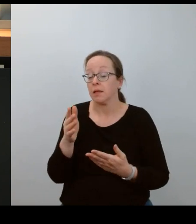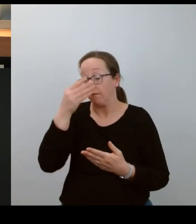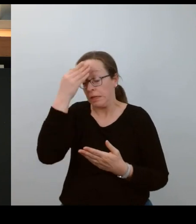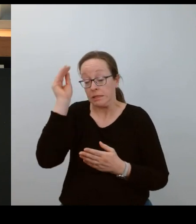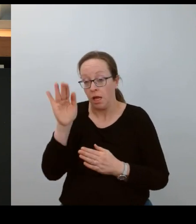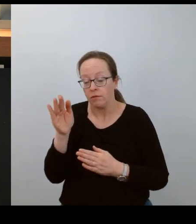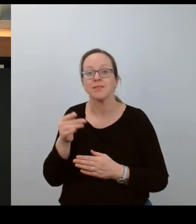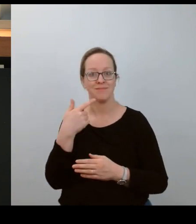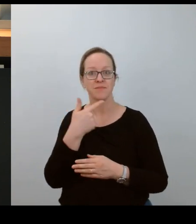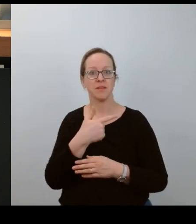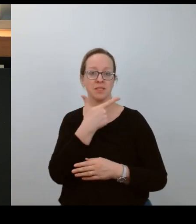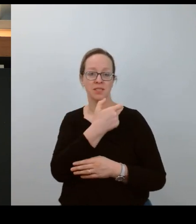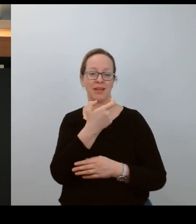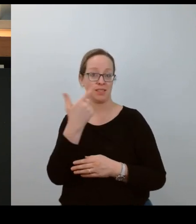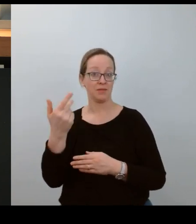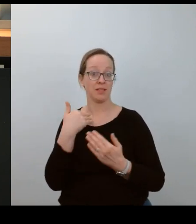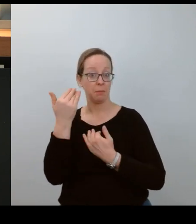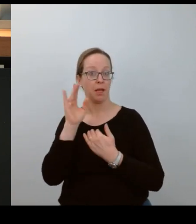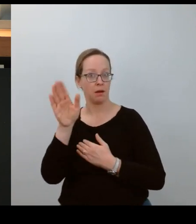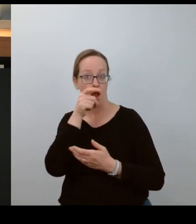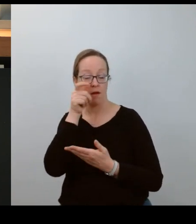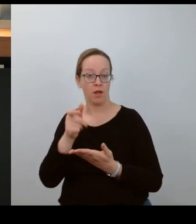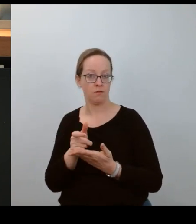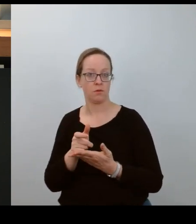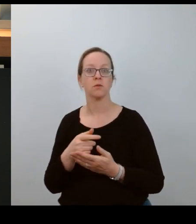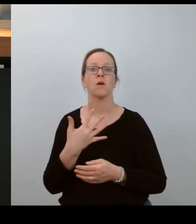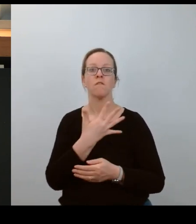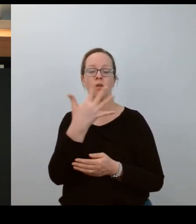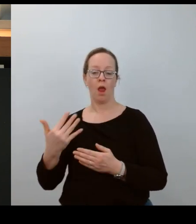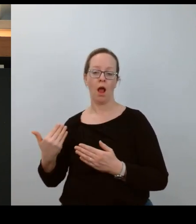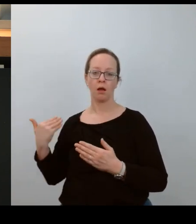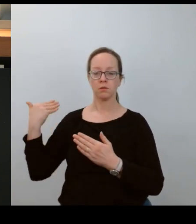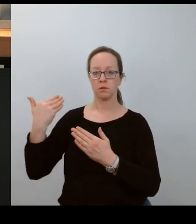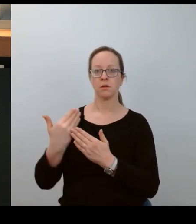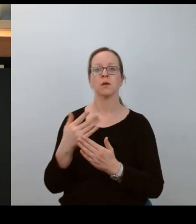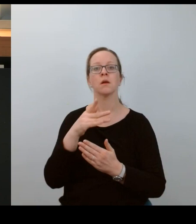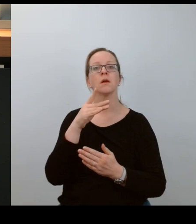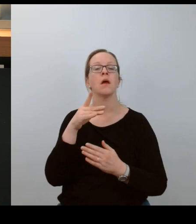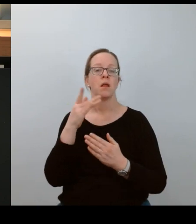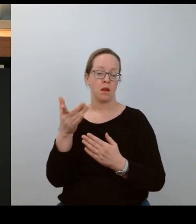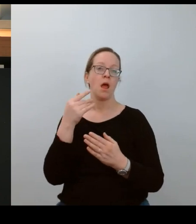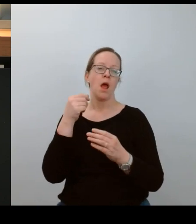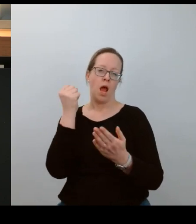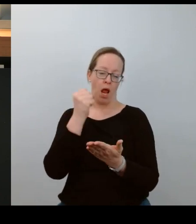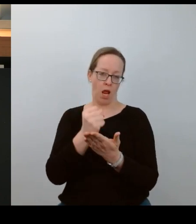(Beifall) Mein Dank gilt auch ganz besonders Herrn Ambrosio, der über viele Monate die Berliner Datenschutzbehörde kommissarisch Behörde